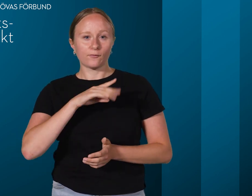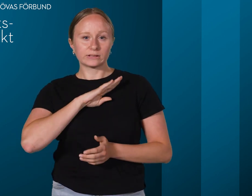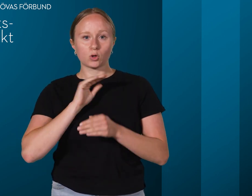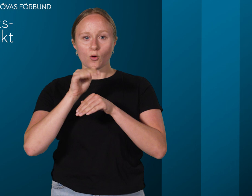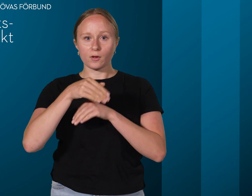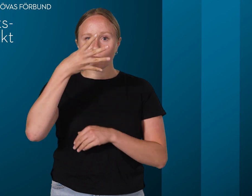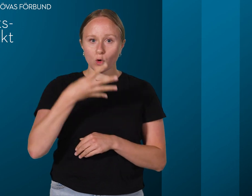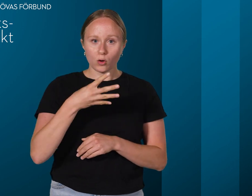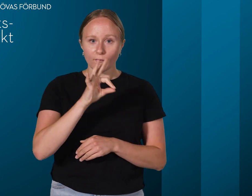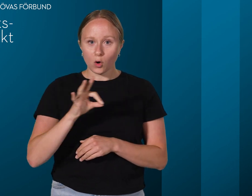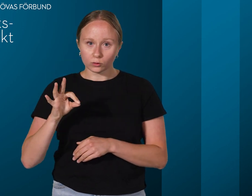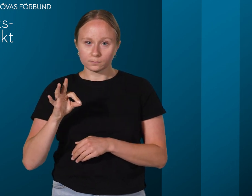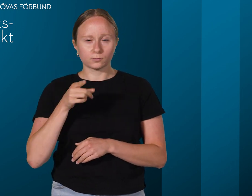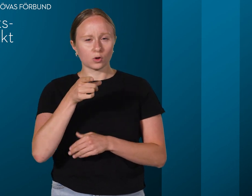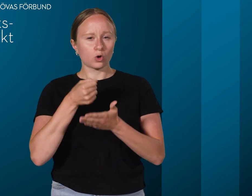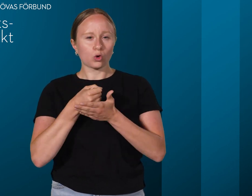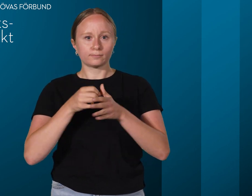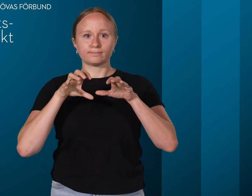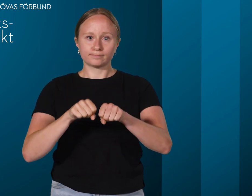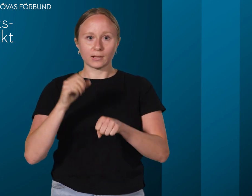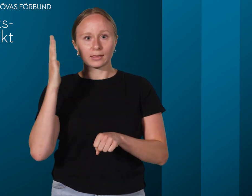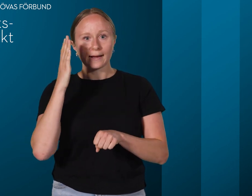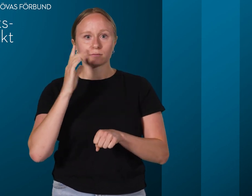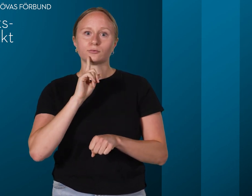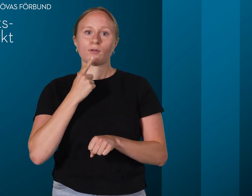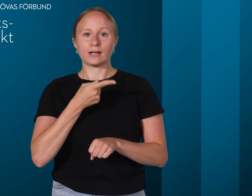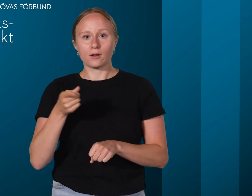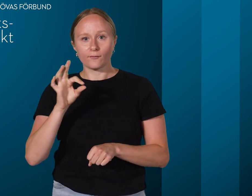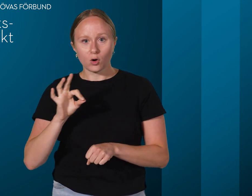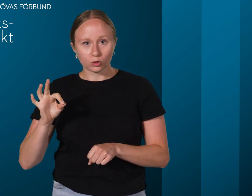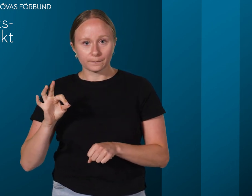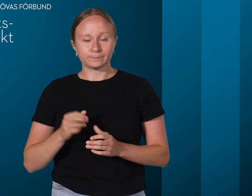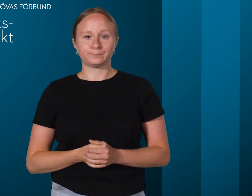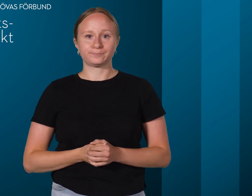Det finns över 40 frågor, så det lönar sig att reservera tid till att besvara dem.